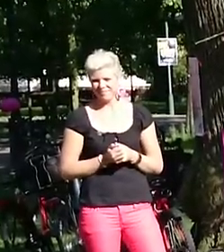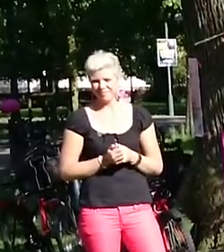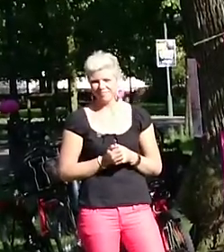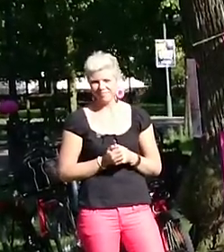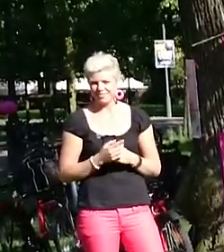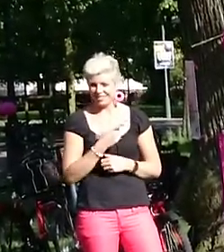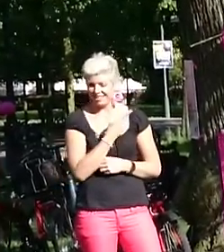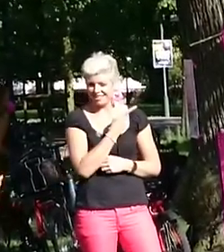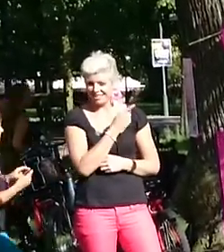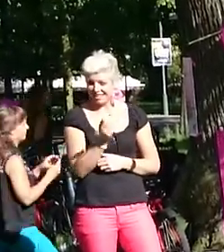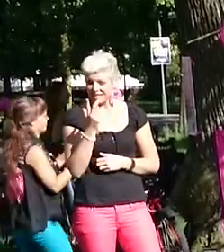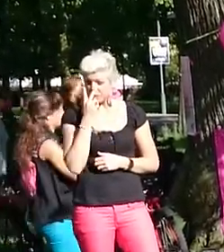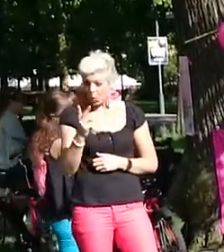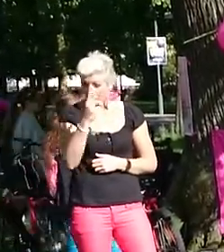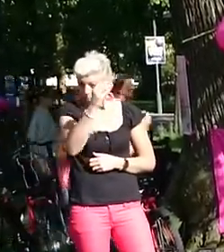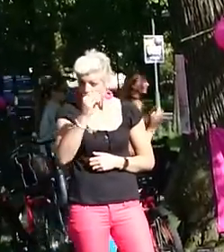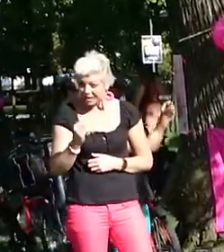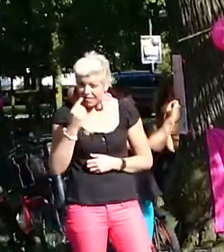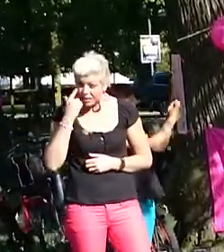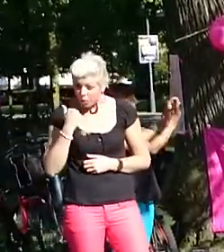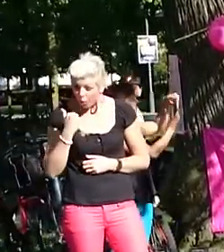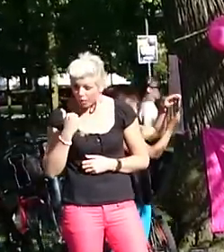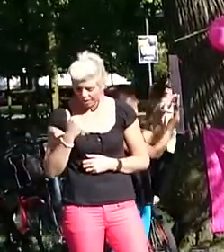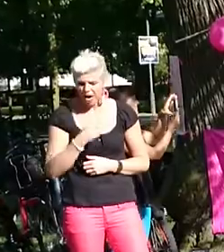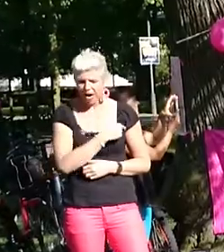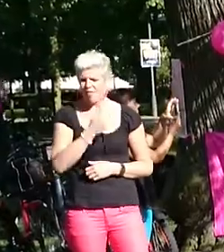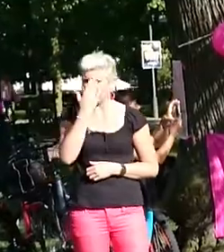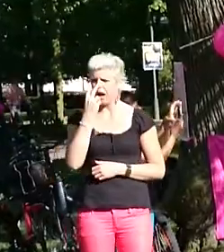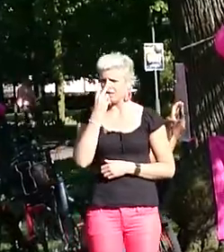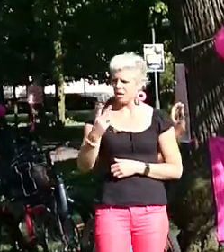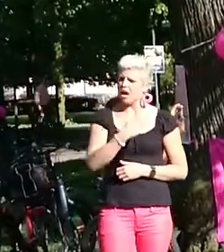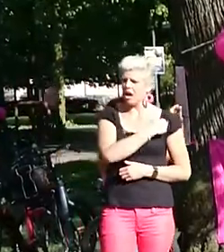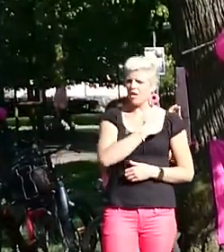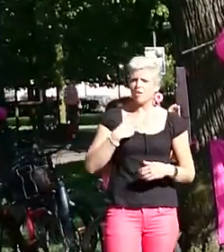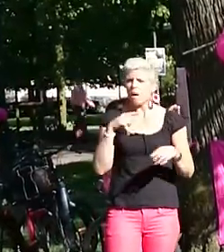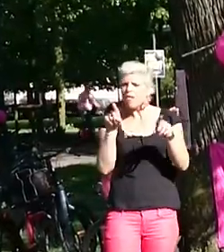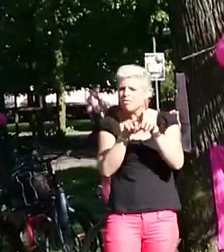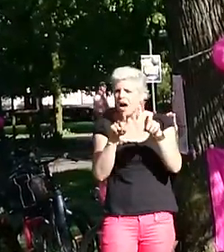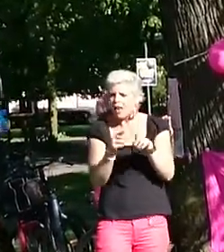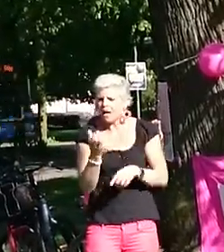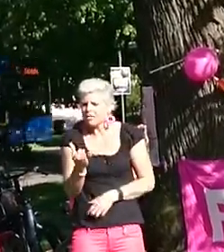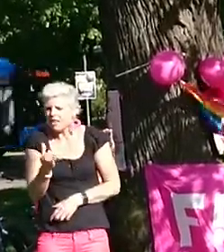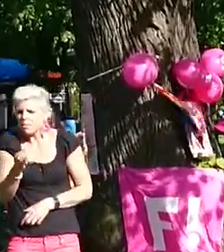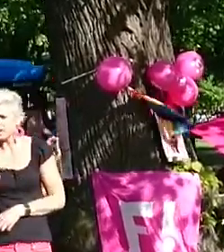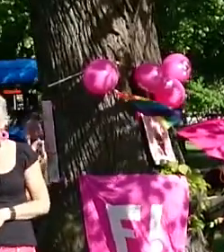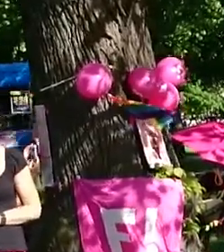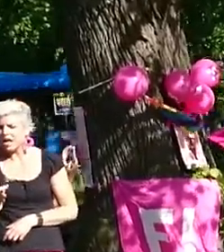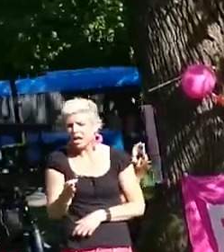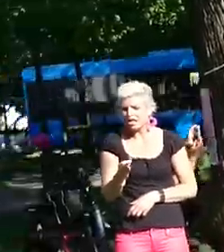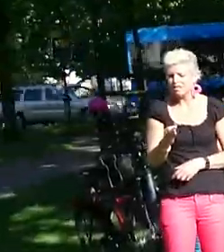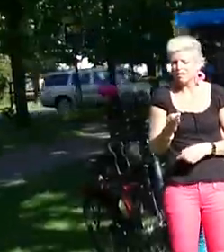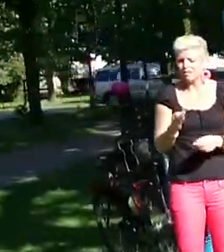Om ni såg på procentsatserna igår så kunde vi ju se att vi kom ganska nära Centern och får lika många mandat.